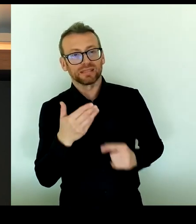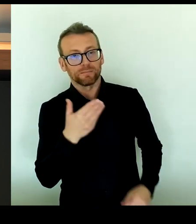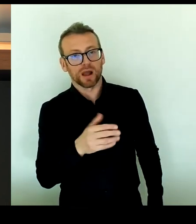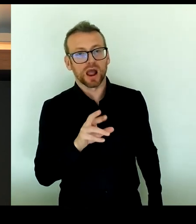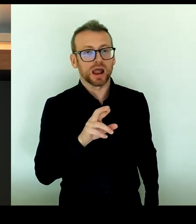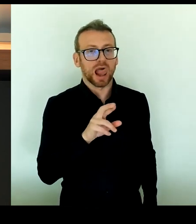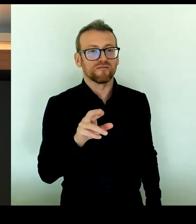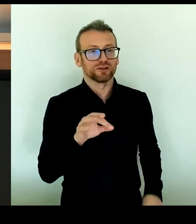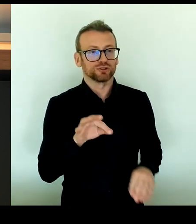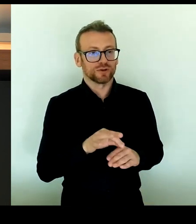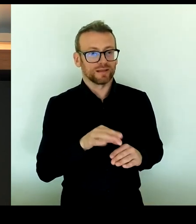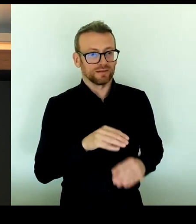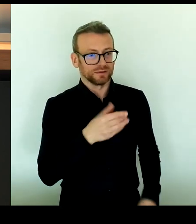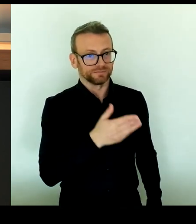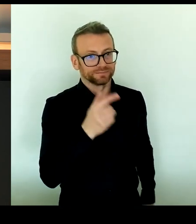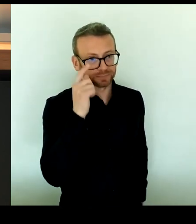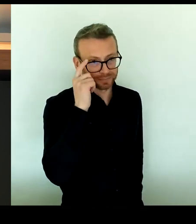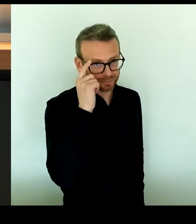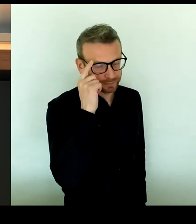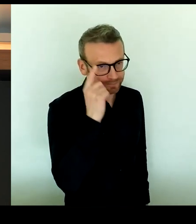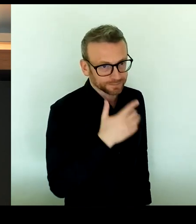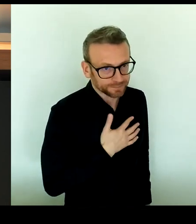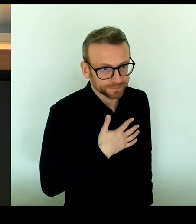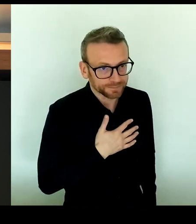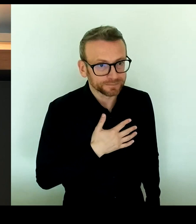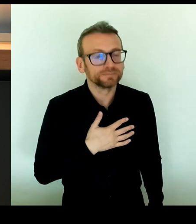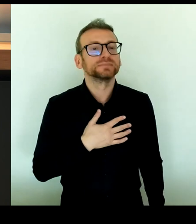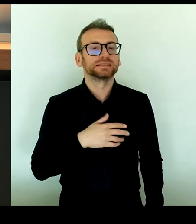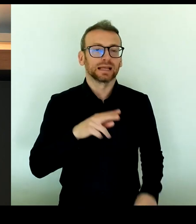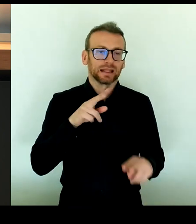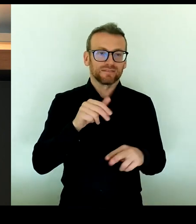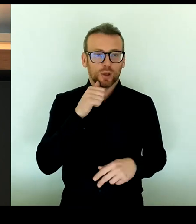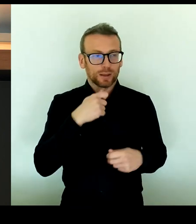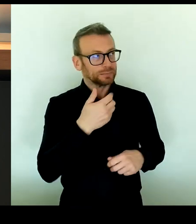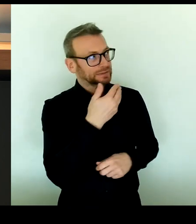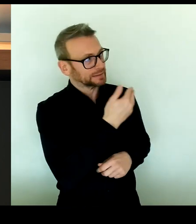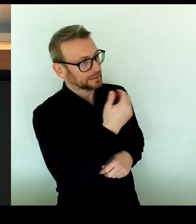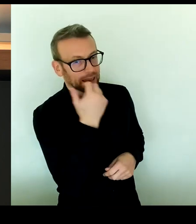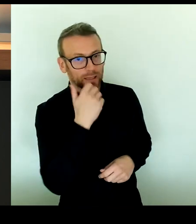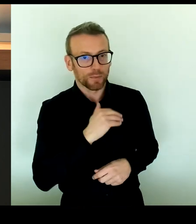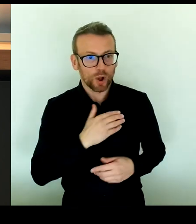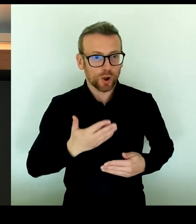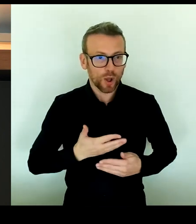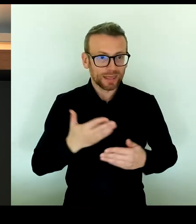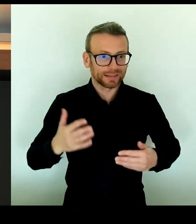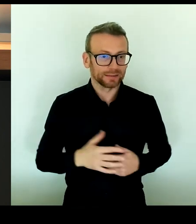Elias, die CDU betreibt Politik über mehrere Jahrzehnte in dieser Stadt. Und die wissen natürlich, dass